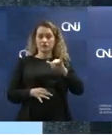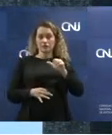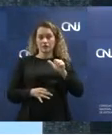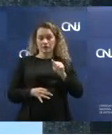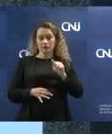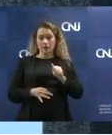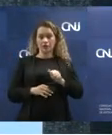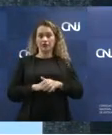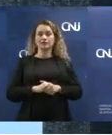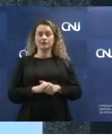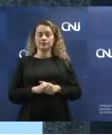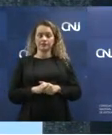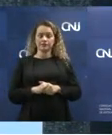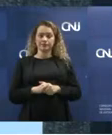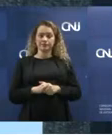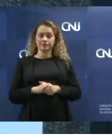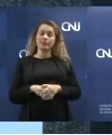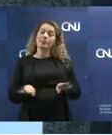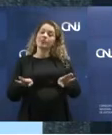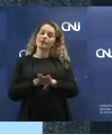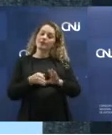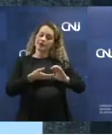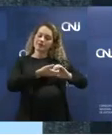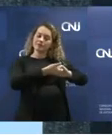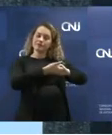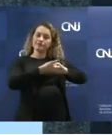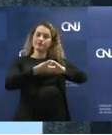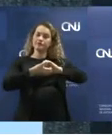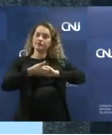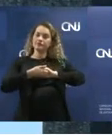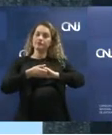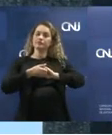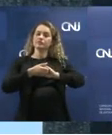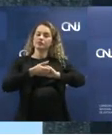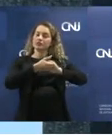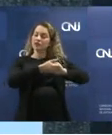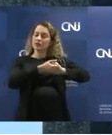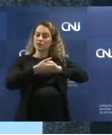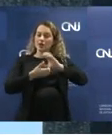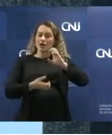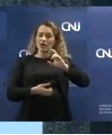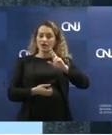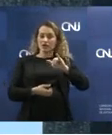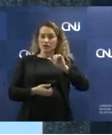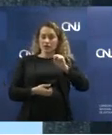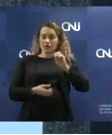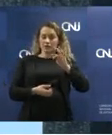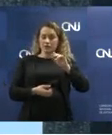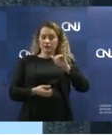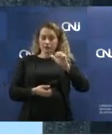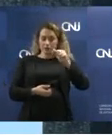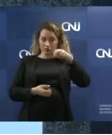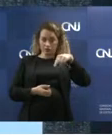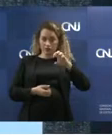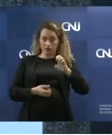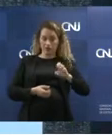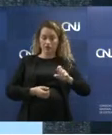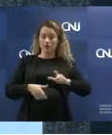que iria saudar a ministra Cristiane Britto no Ministério da Mulher, da Família e dos Direitos Humanos.